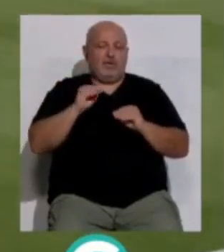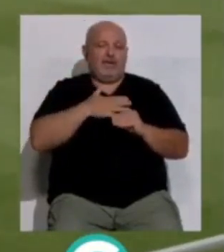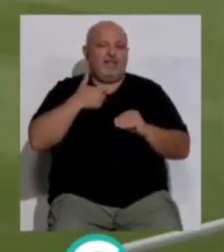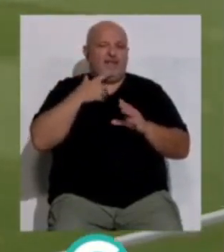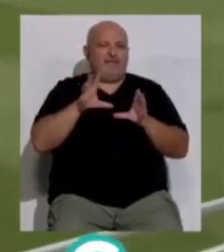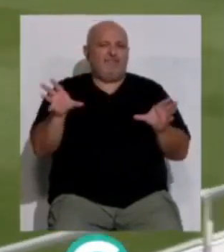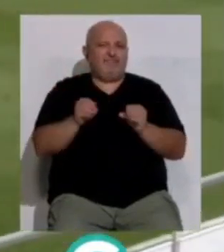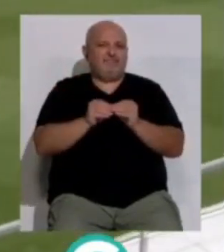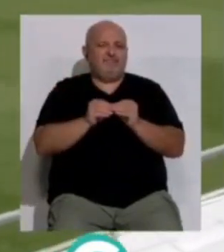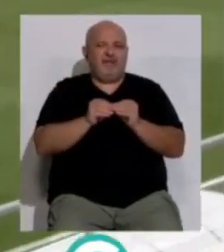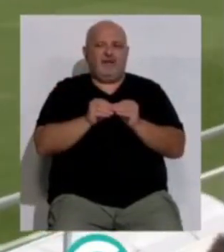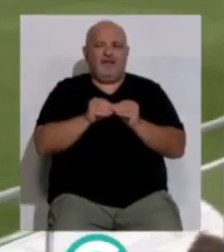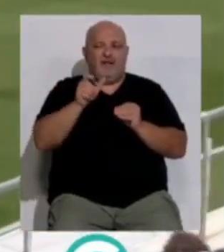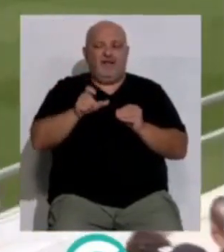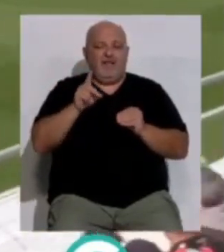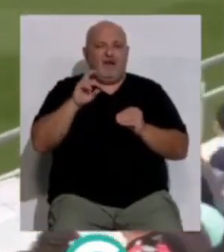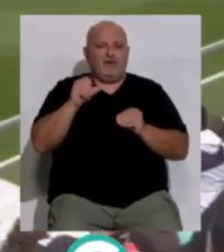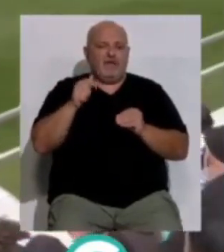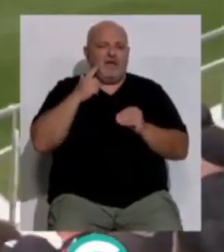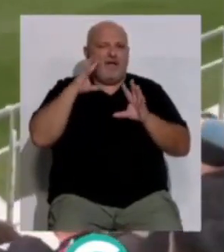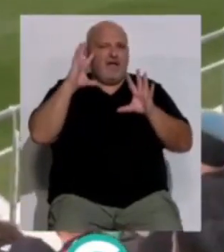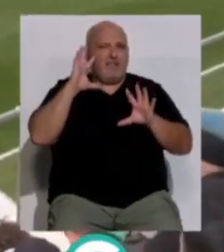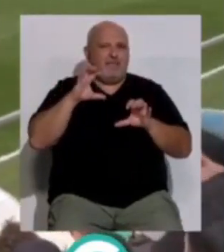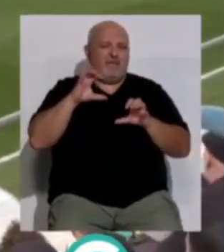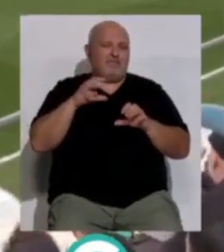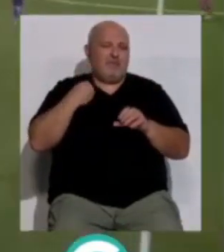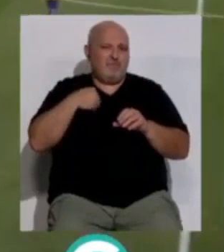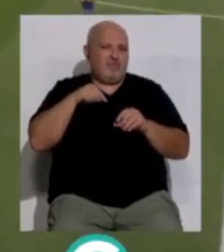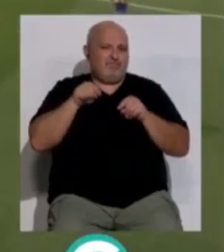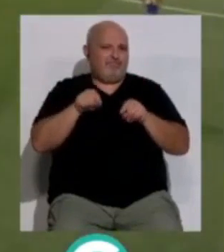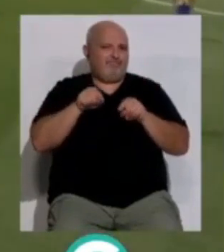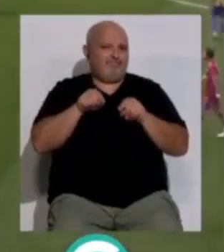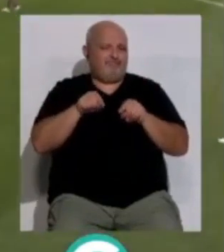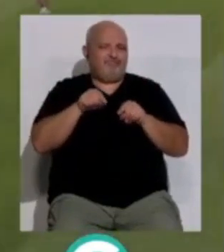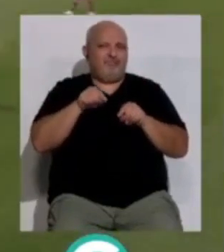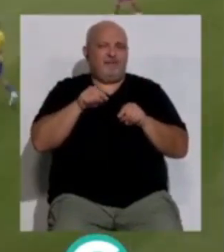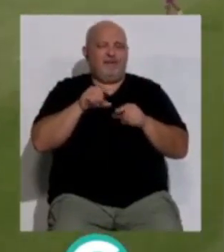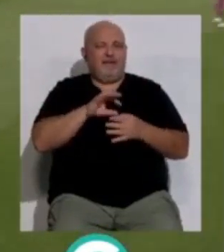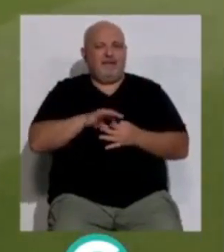tanto yo creo que de este chaval de la Rosa tenemos que aprender esa esa moraleja no no